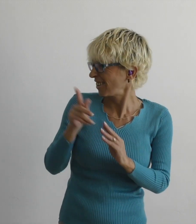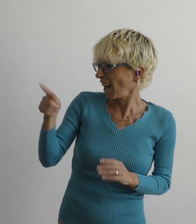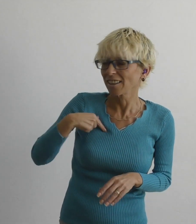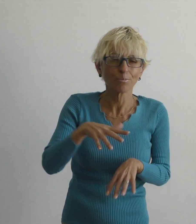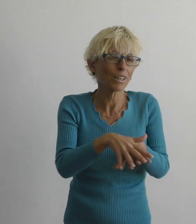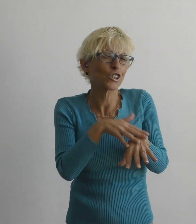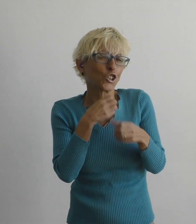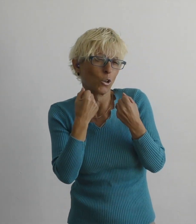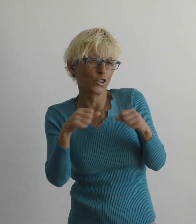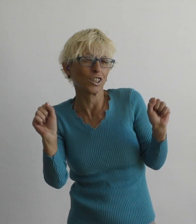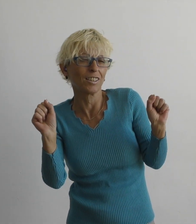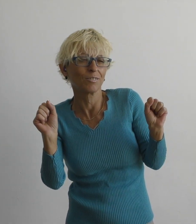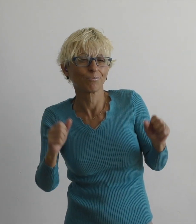איתה אני מרגיש חופשי